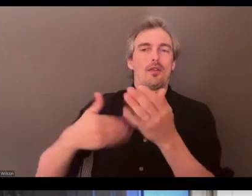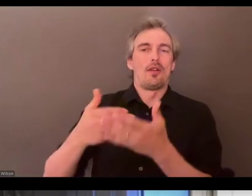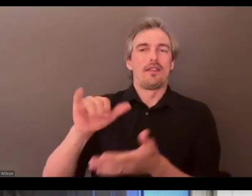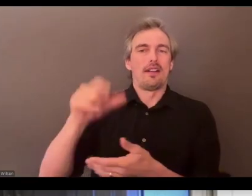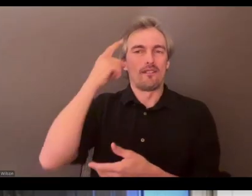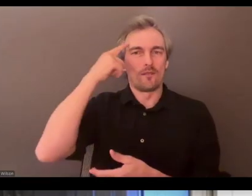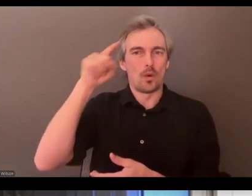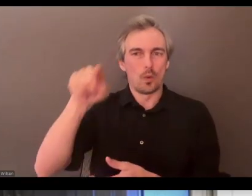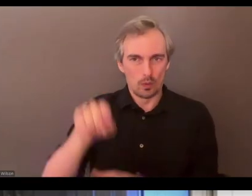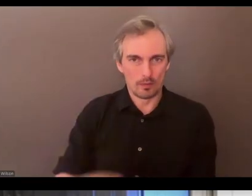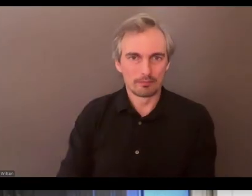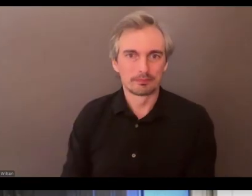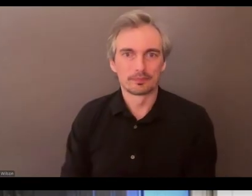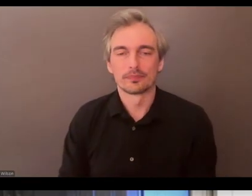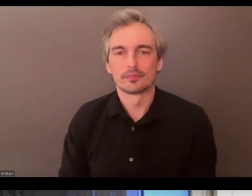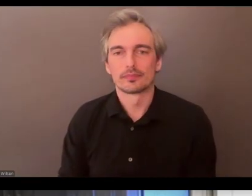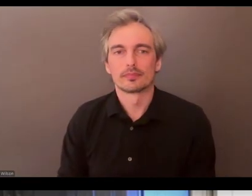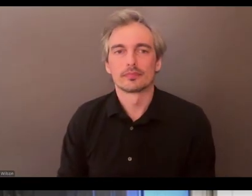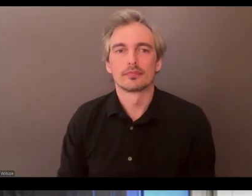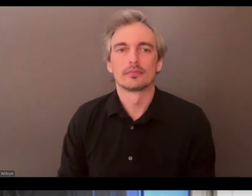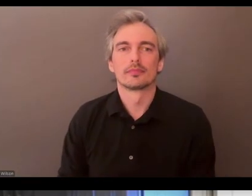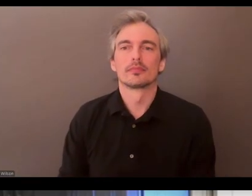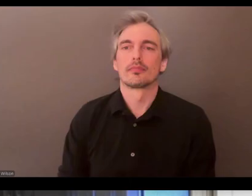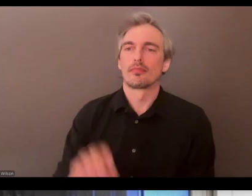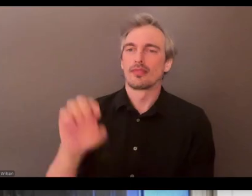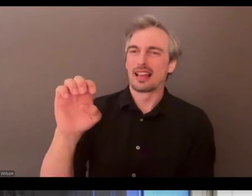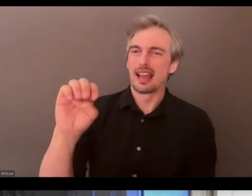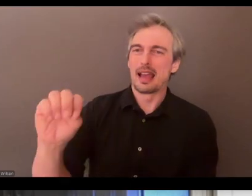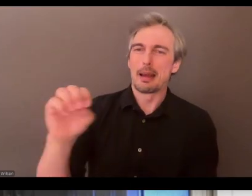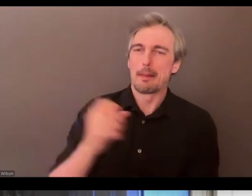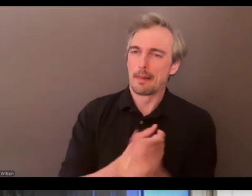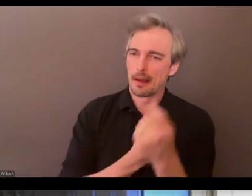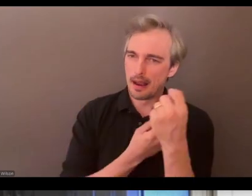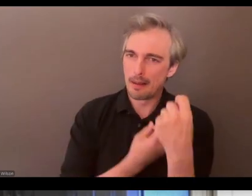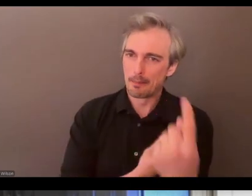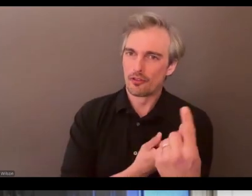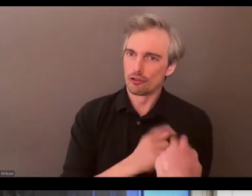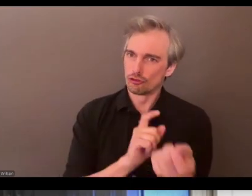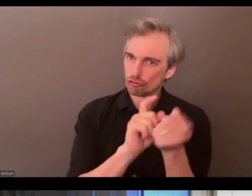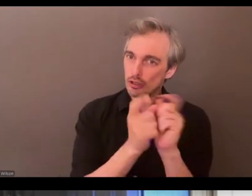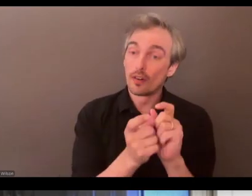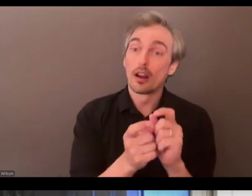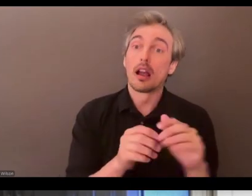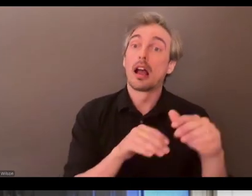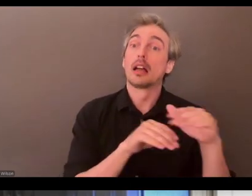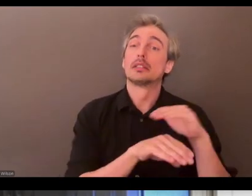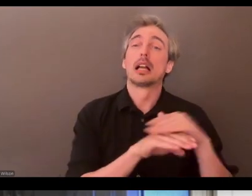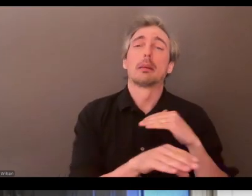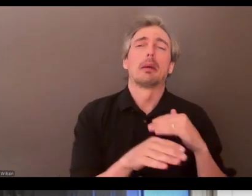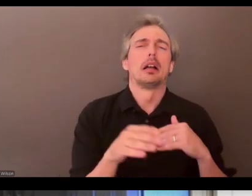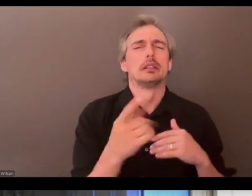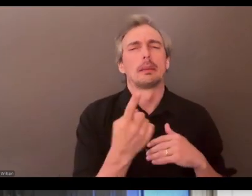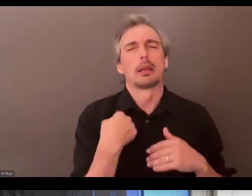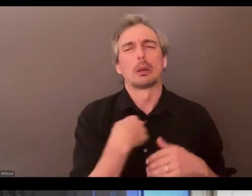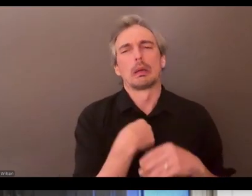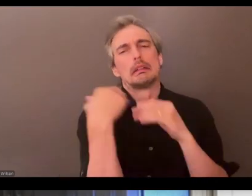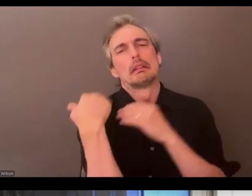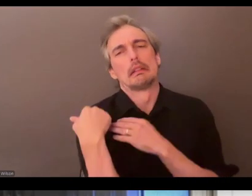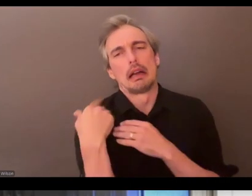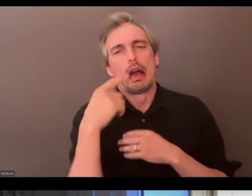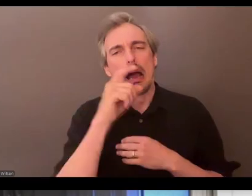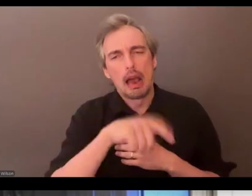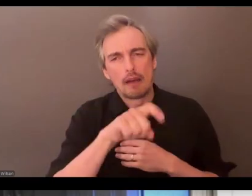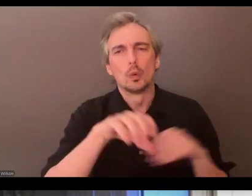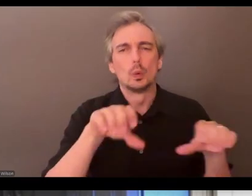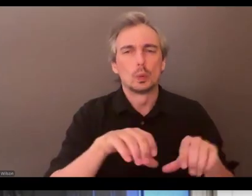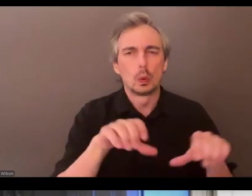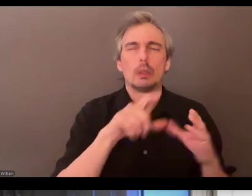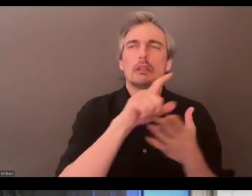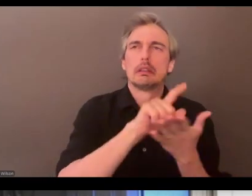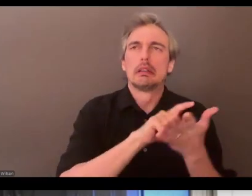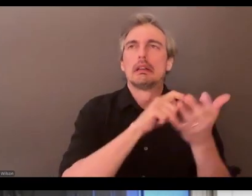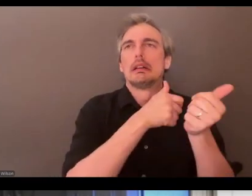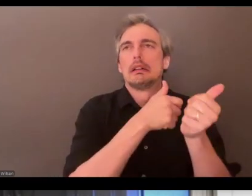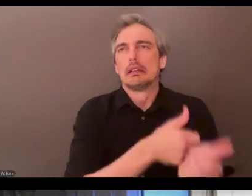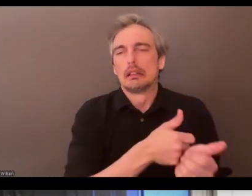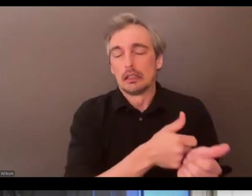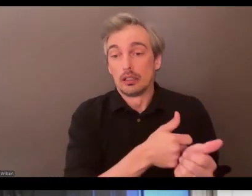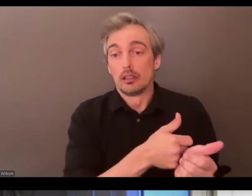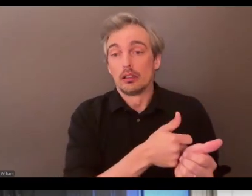共感は、アクセシビリティを法律だからやらなければならないことから、より思い やりのあるコミュニケ ーションを利用することでやりたいことに変えるのです。